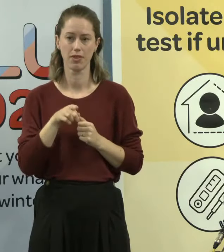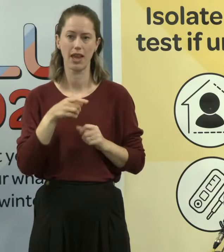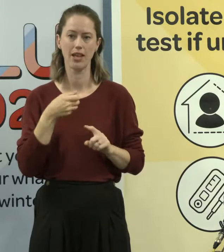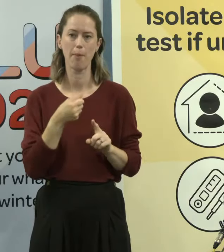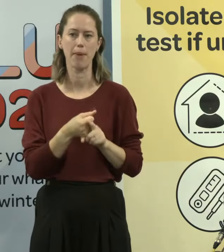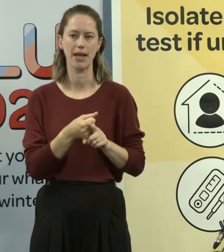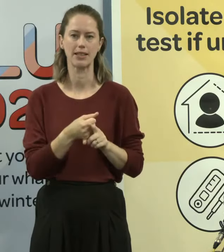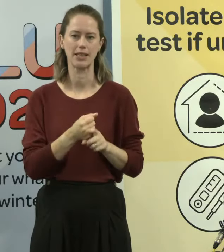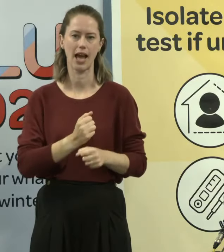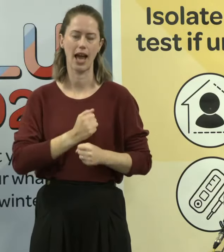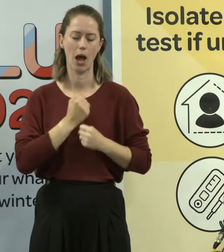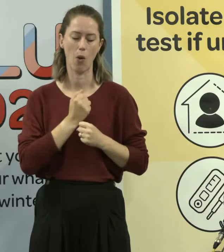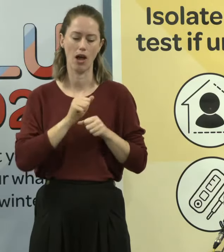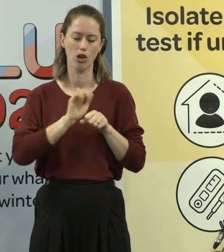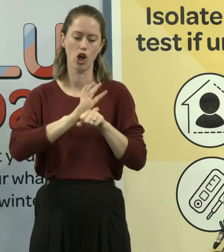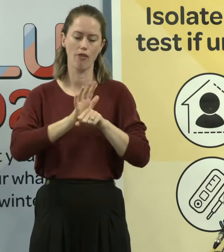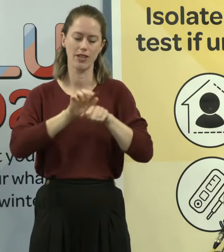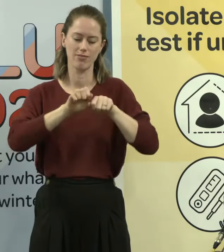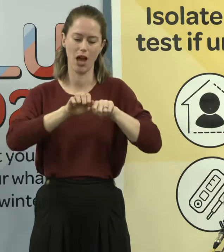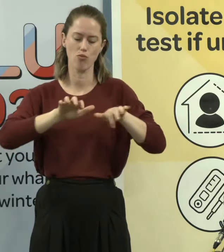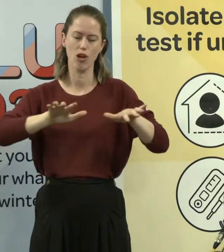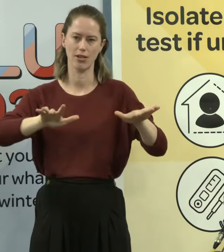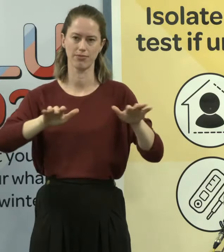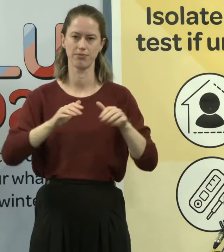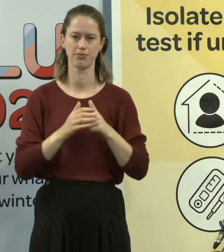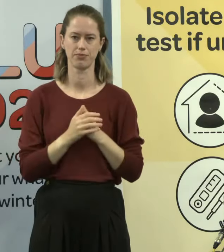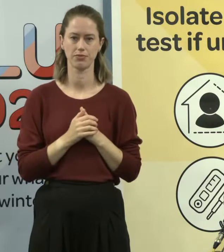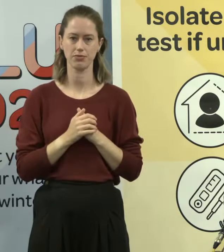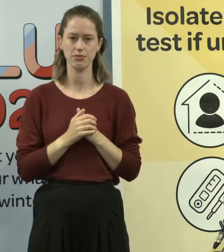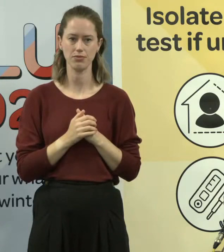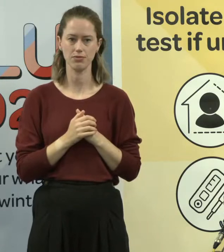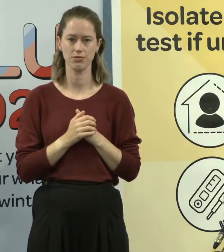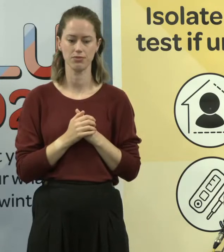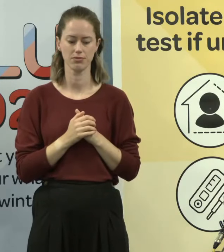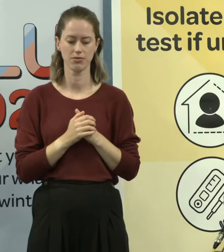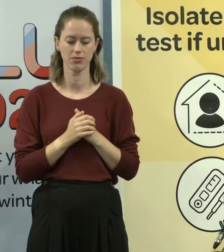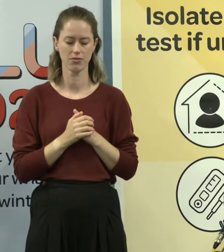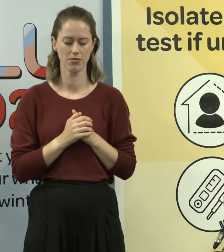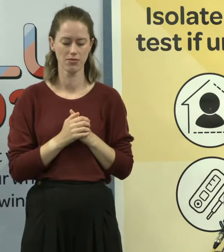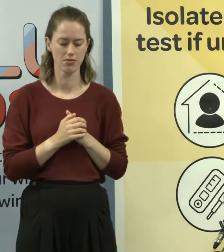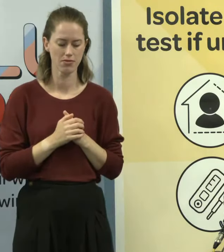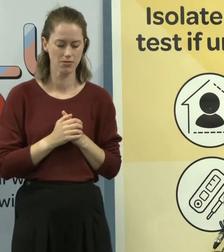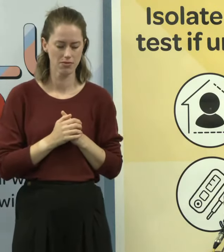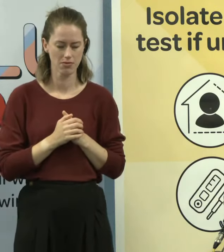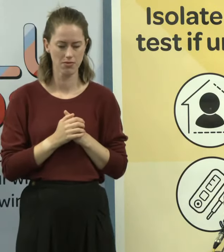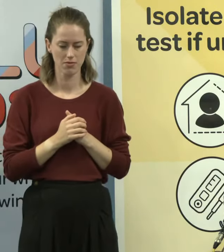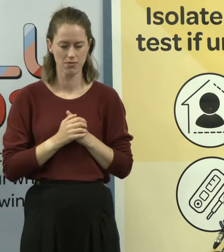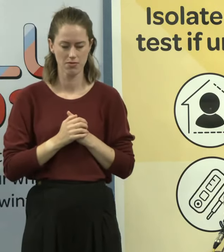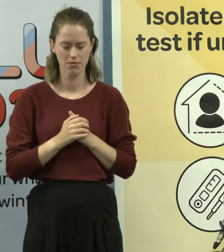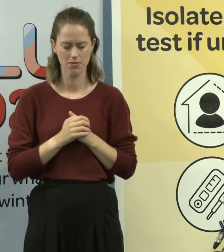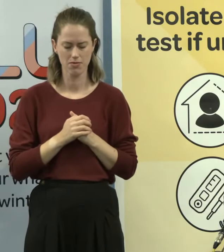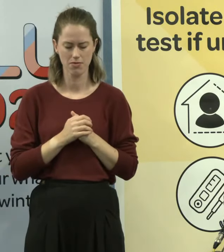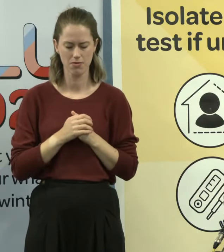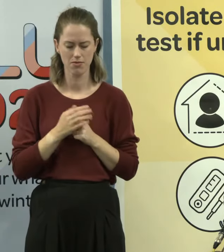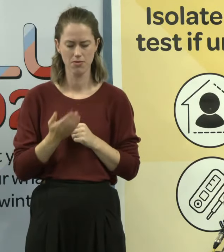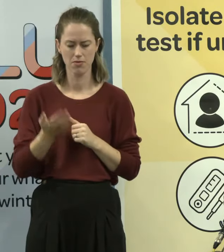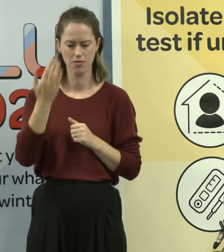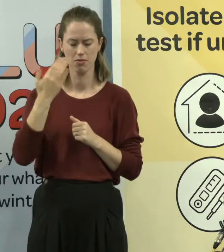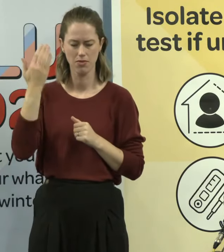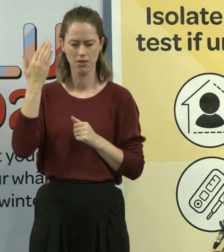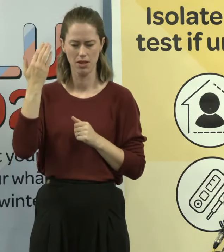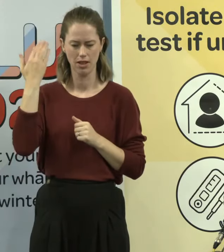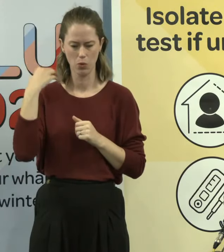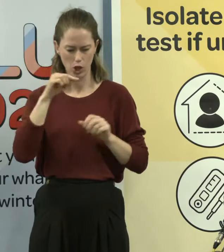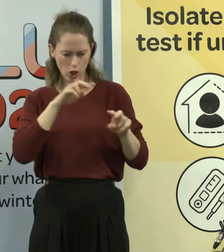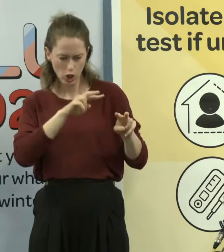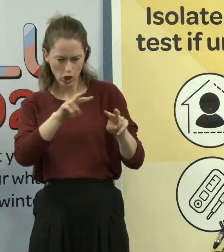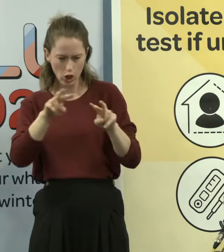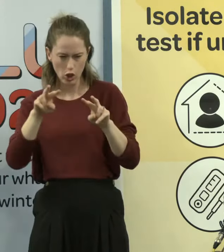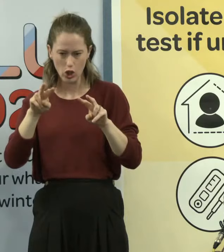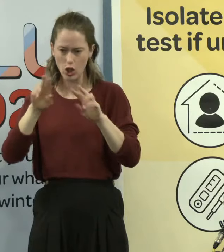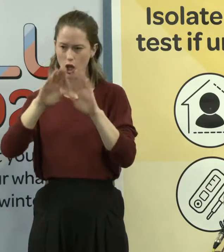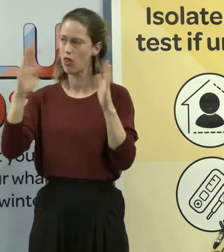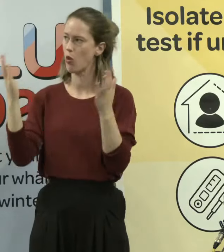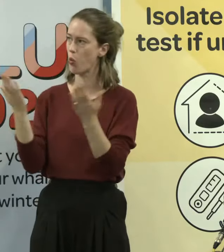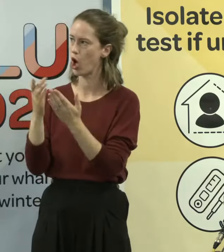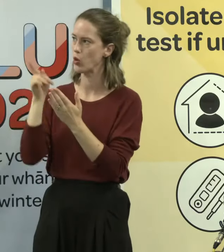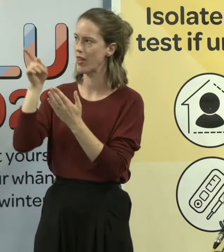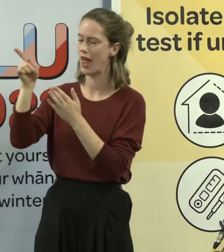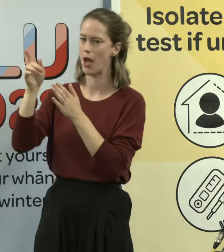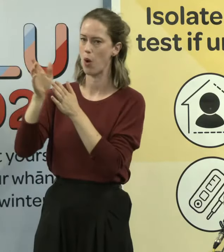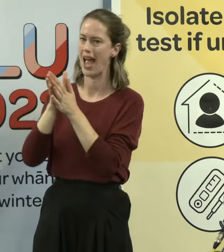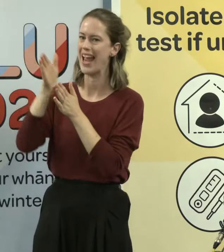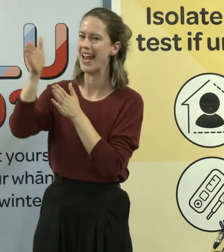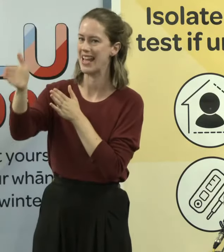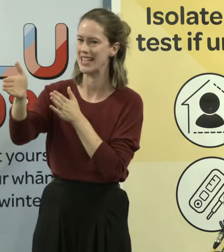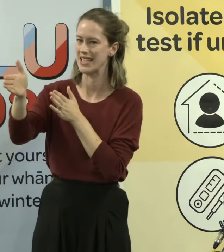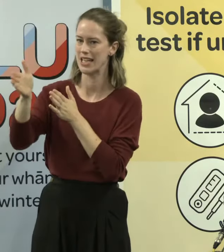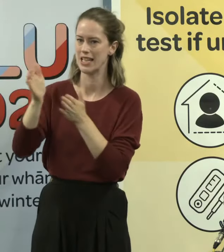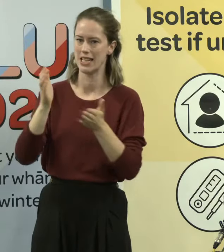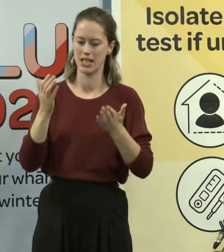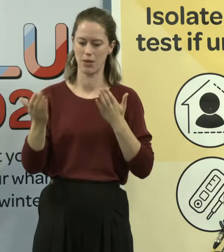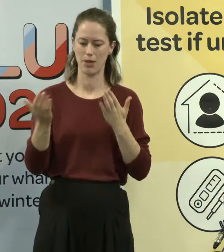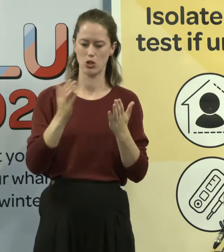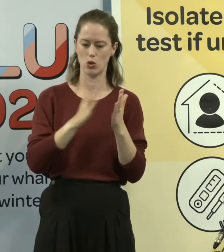etahi nga tohu rereke ki te UK,